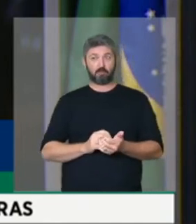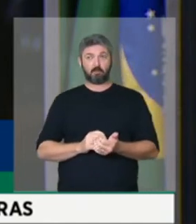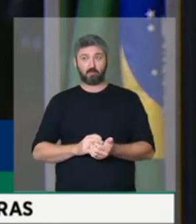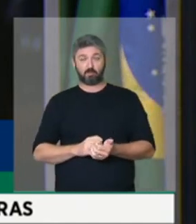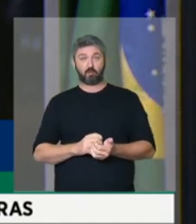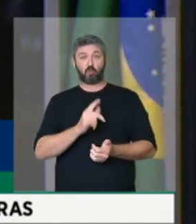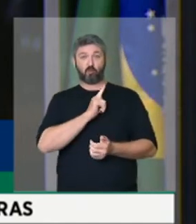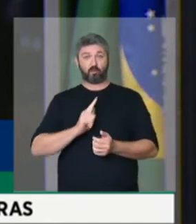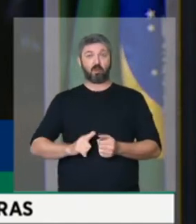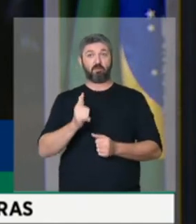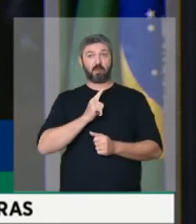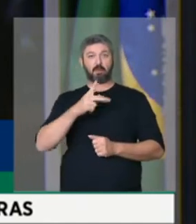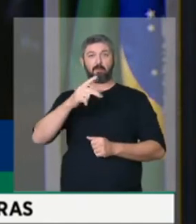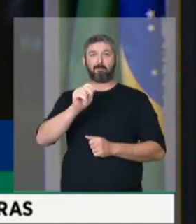CAPITALIZAÇÃO ESTÁ VALORIZANDO O PATRIMÔNIO DA